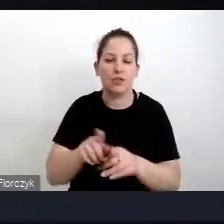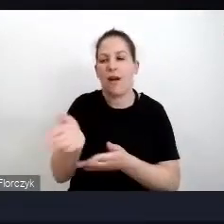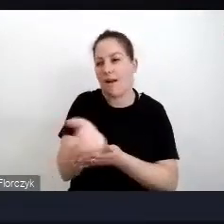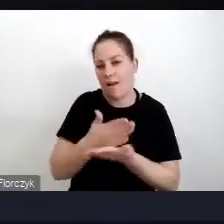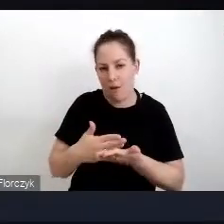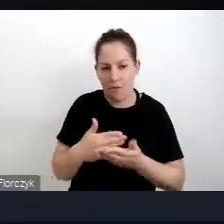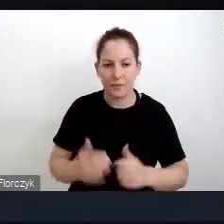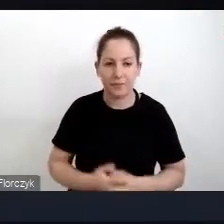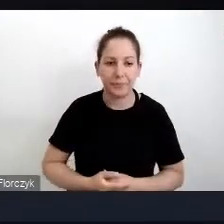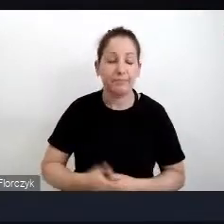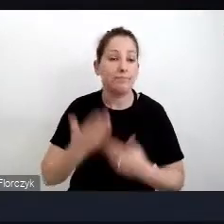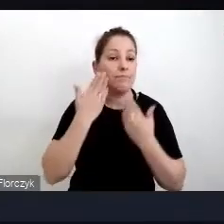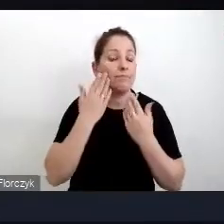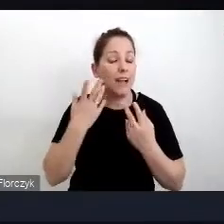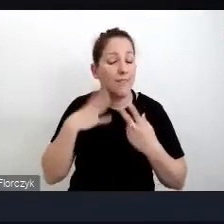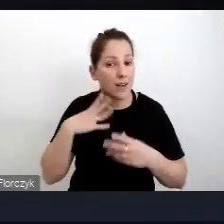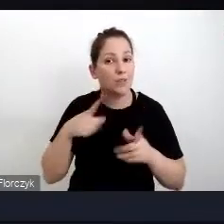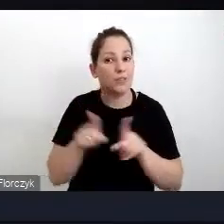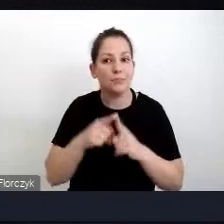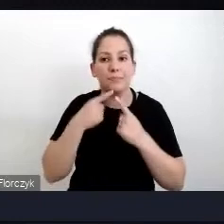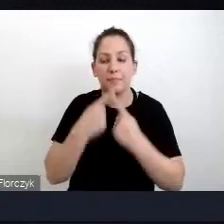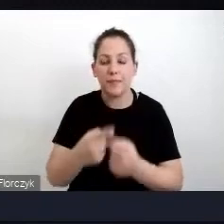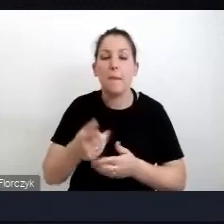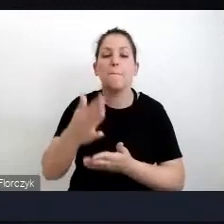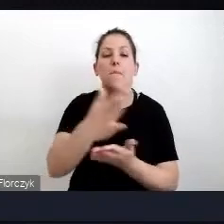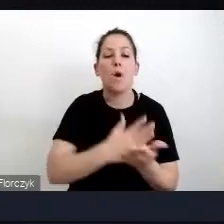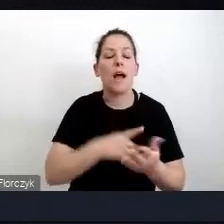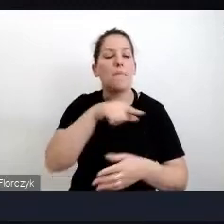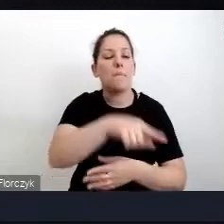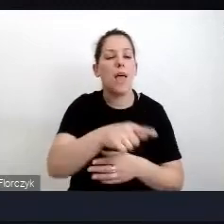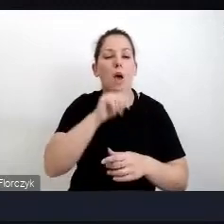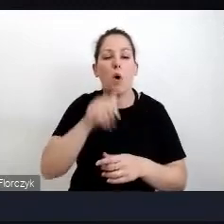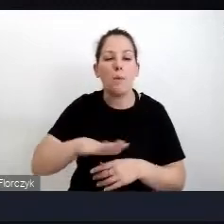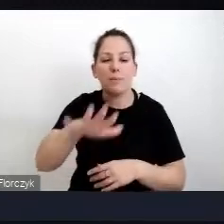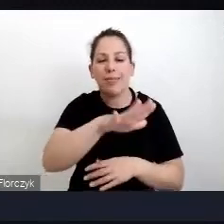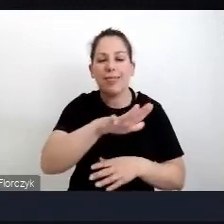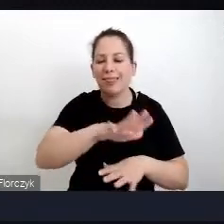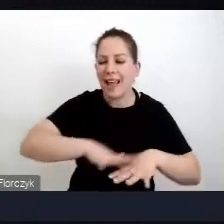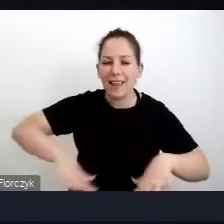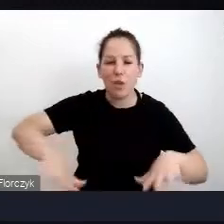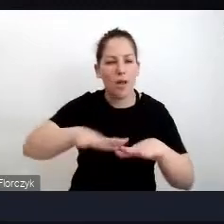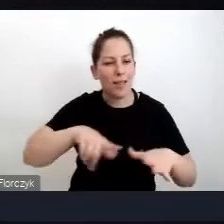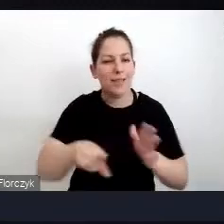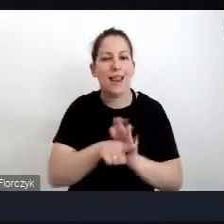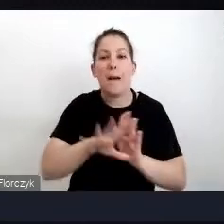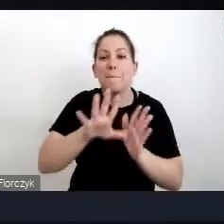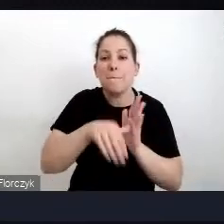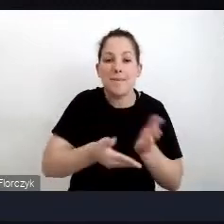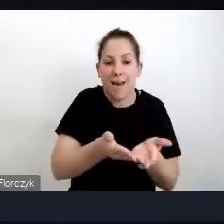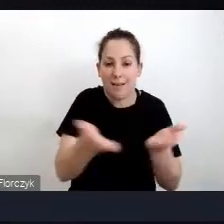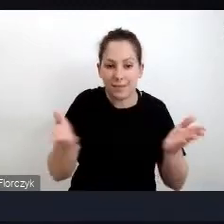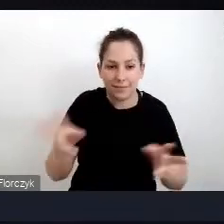Warto podkreślić tutaj program Europejskiej Współpracy Terytorialnej skierowanej dla miast pod nazwą URBACT,